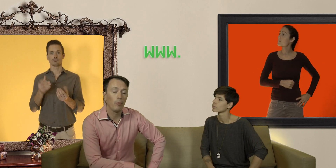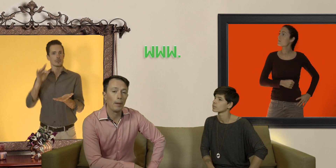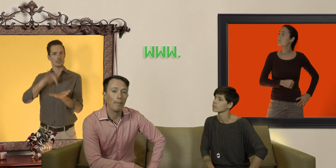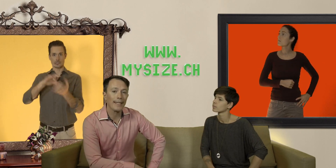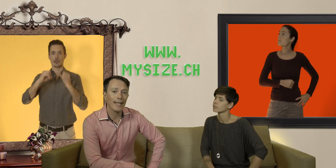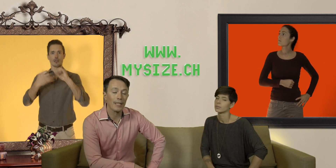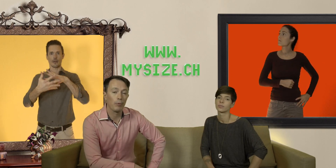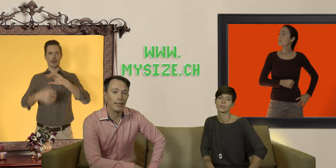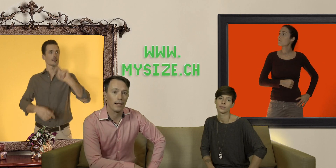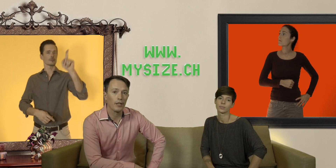www.mysize.ch